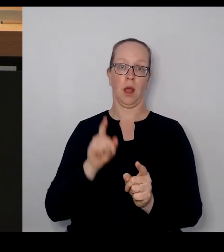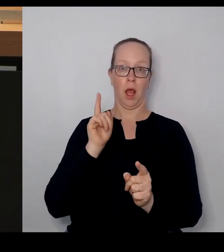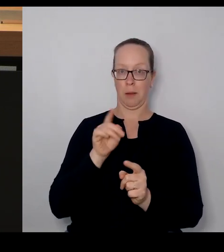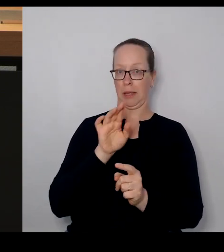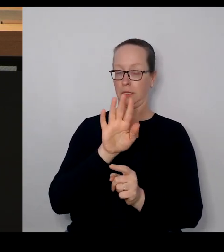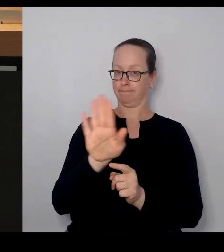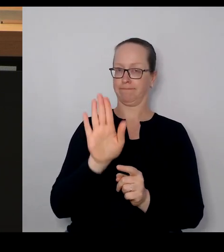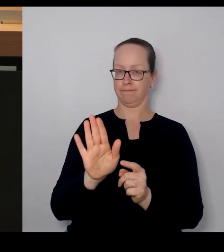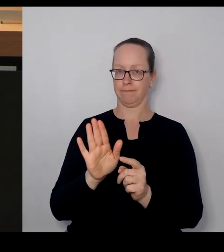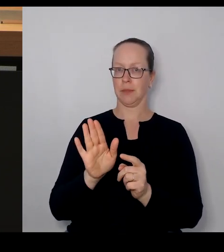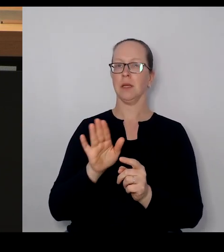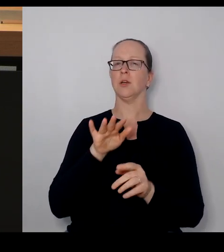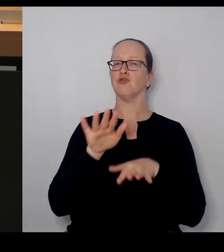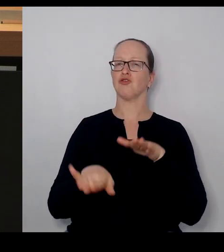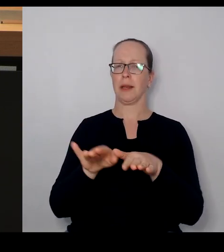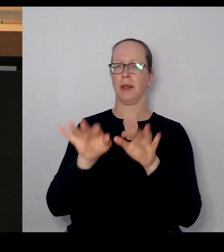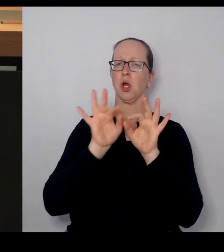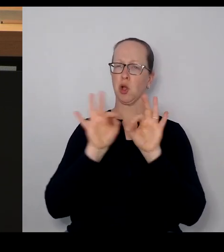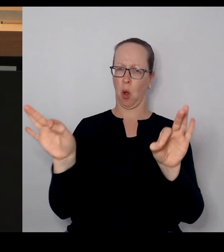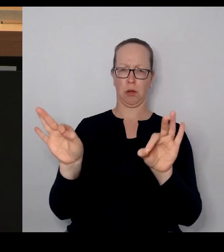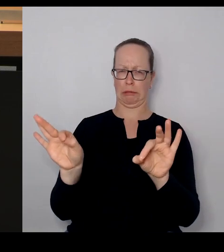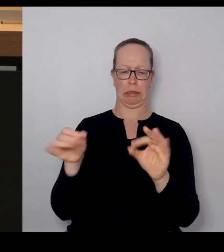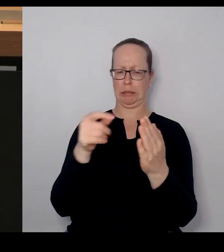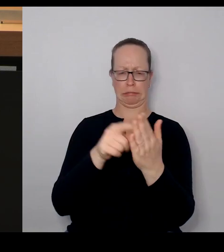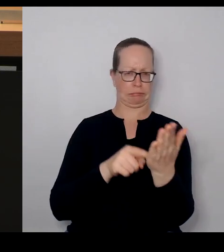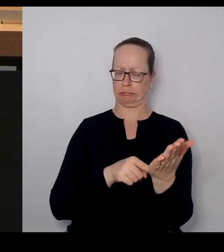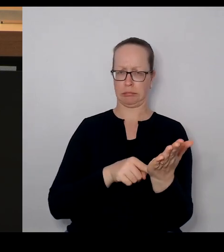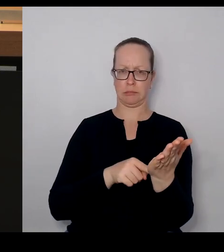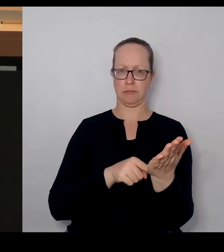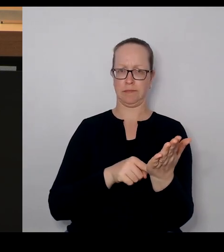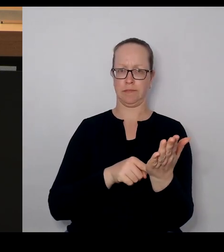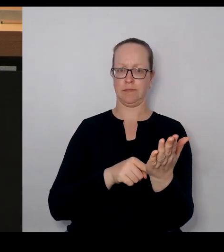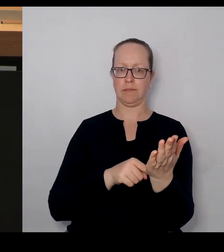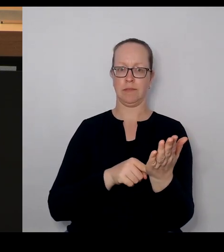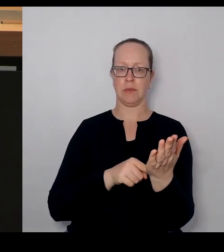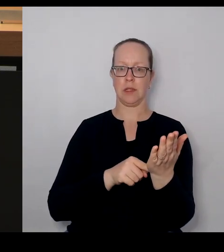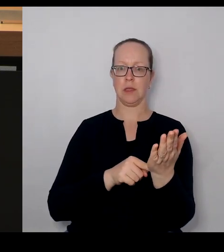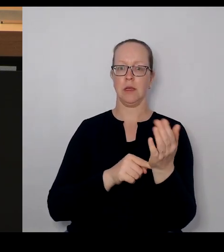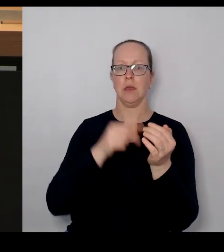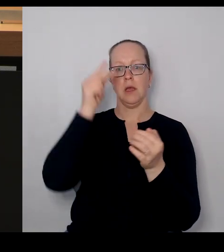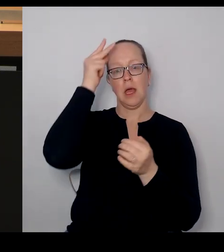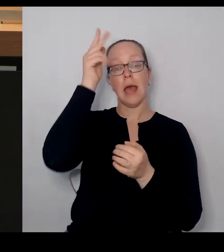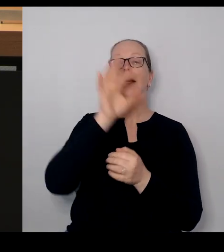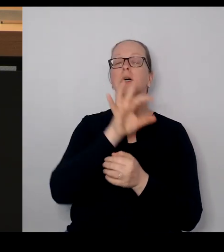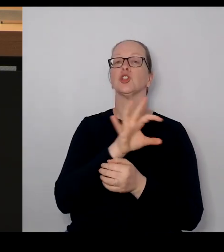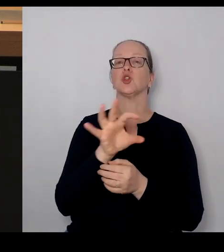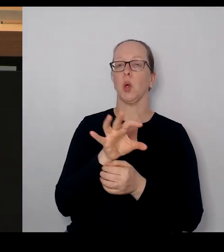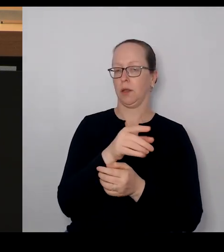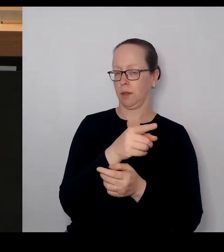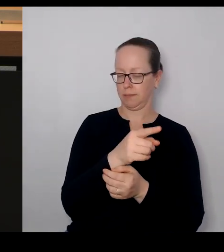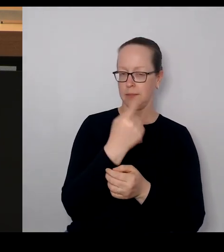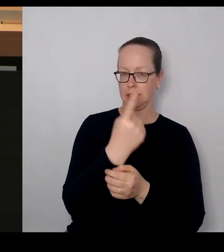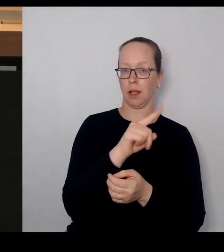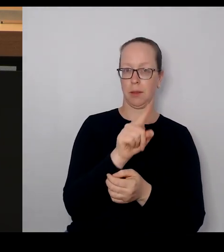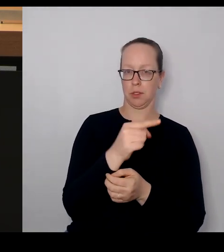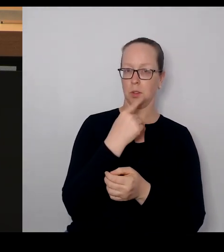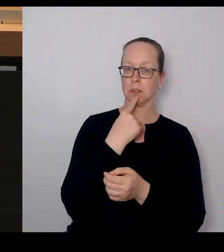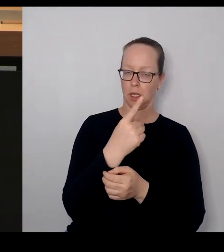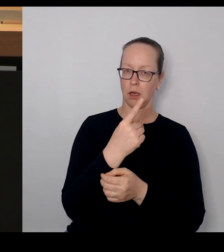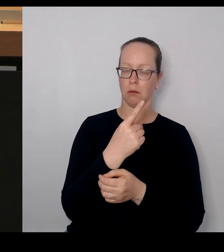Herr Schröter, auch wenn Sie sagen, Sie wollen den klimaresilienten Stadtumbau lebensbejahend vorantreiben, das haben Sie